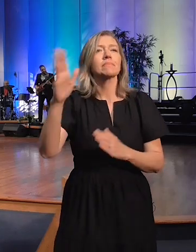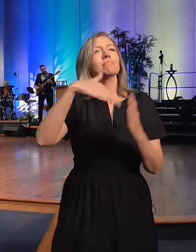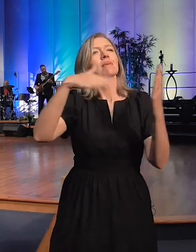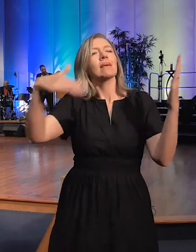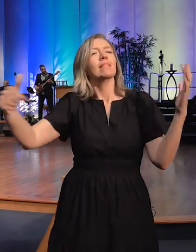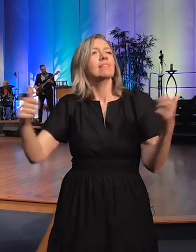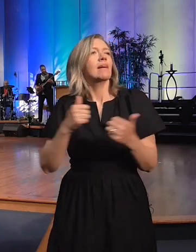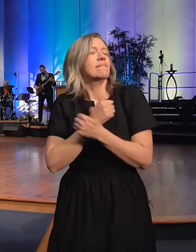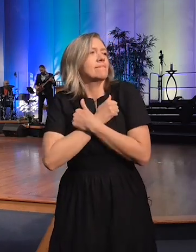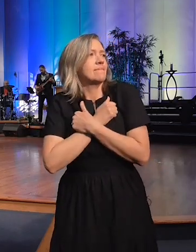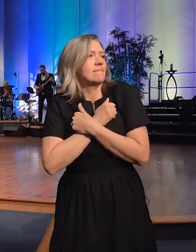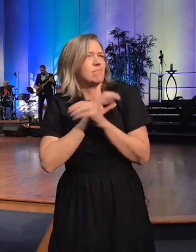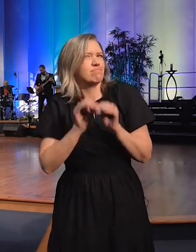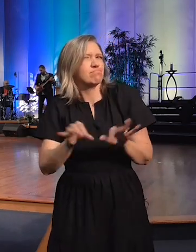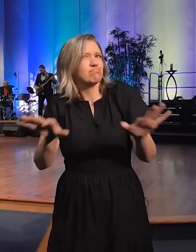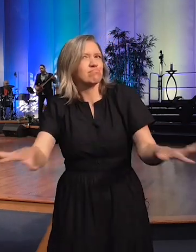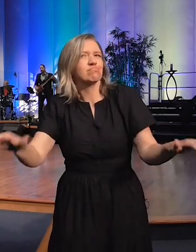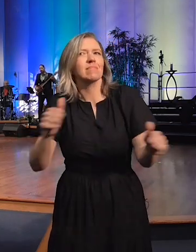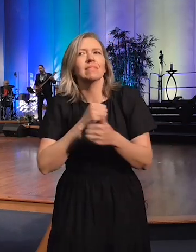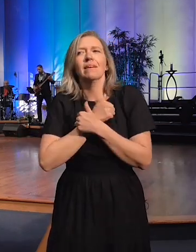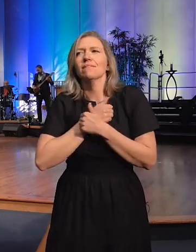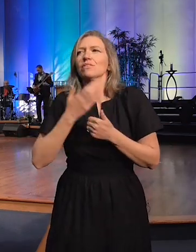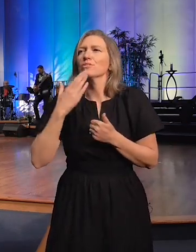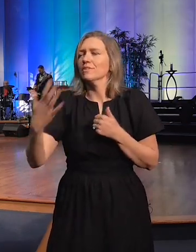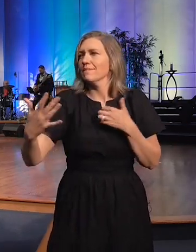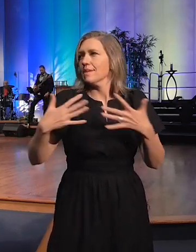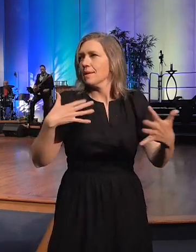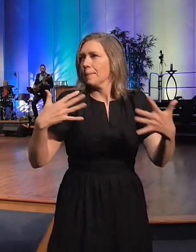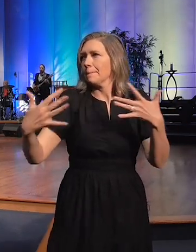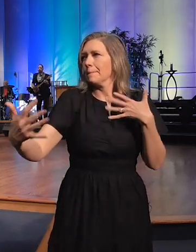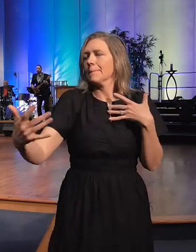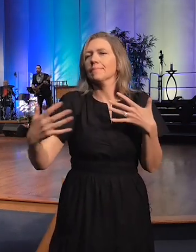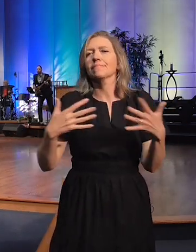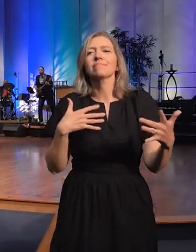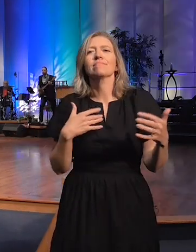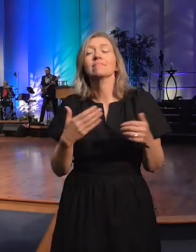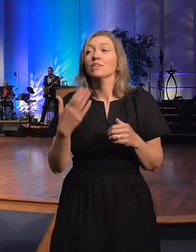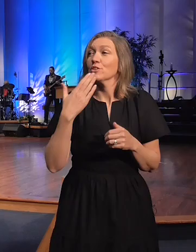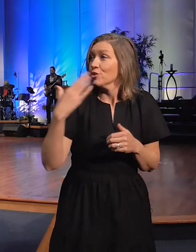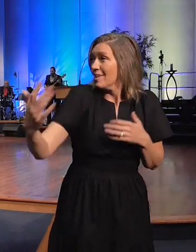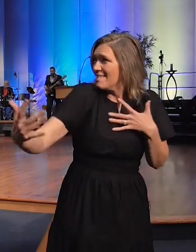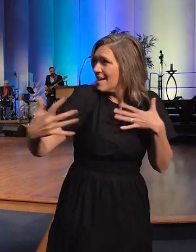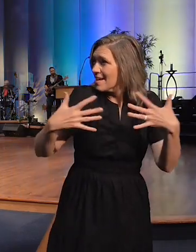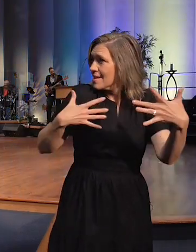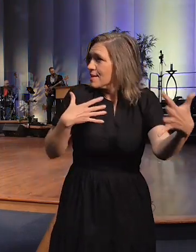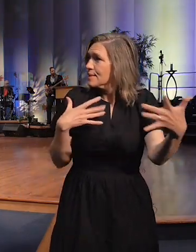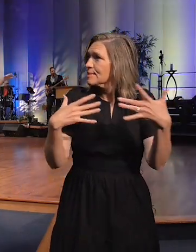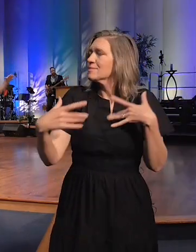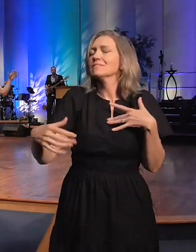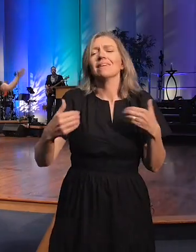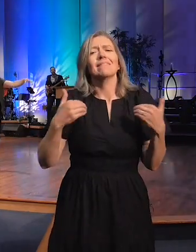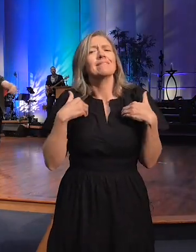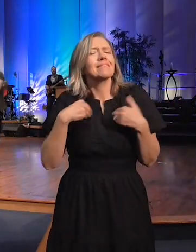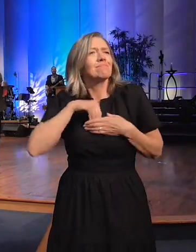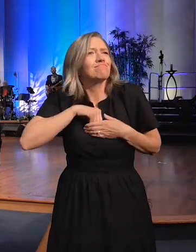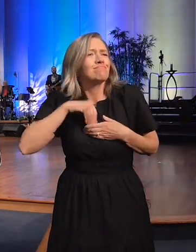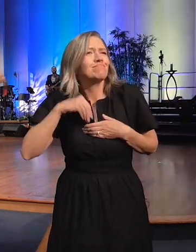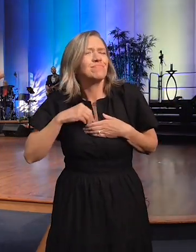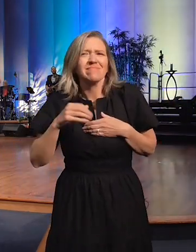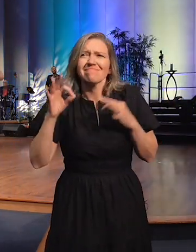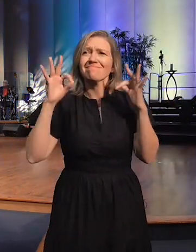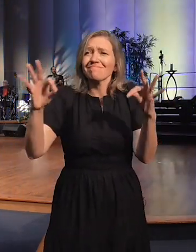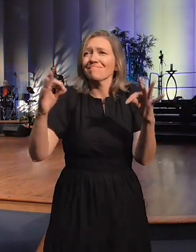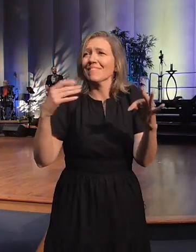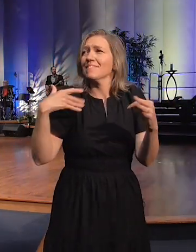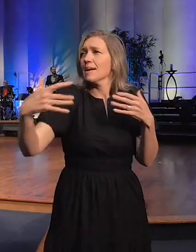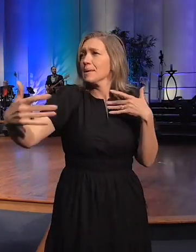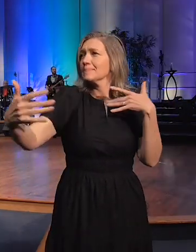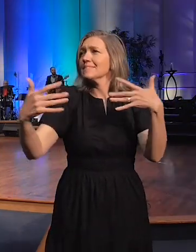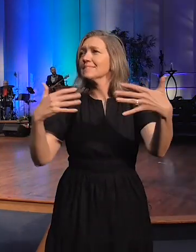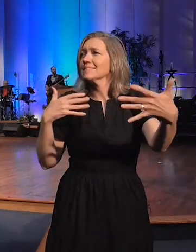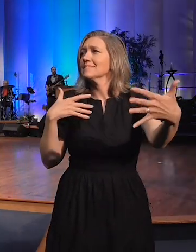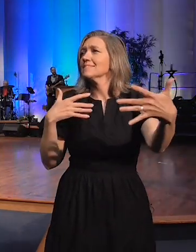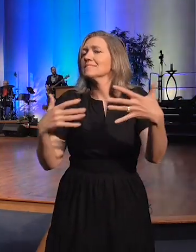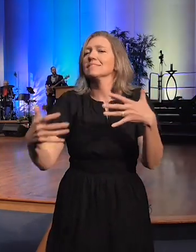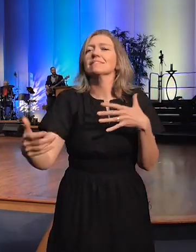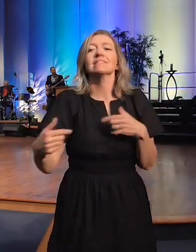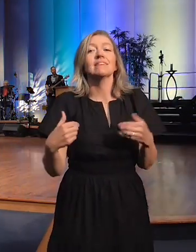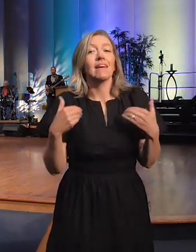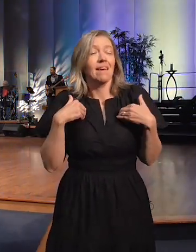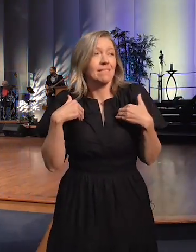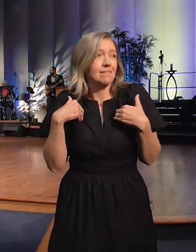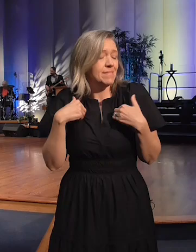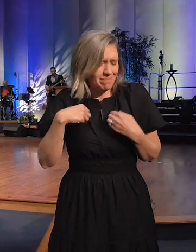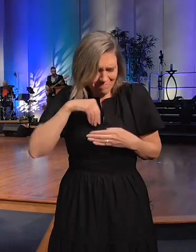bien VI sintiéndome oh sí bien VI Tengo estas buenas estas buenas vibraciones Tengo estas buenas buenas